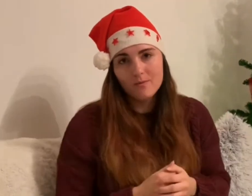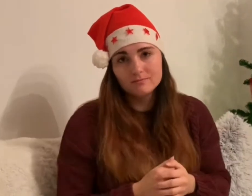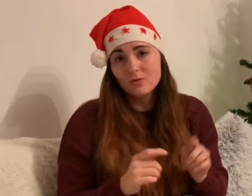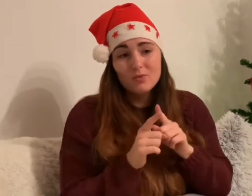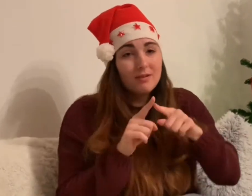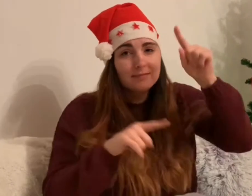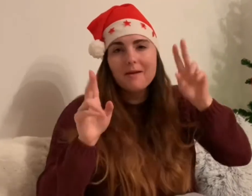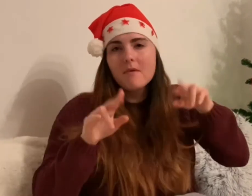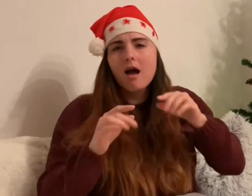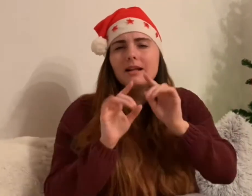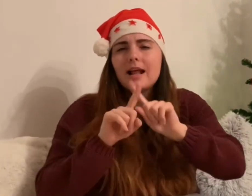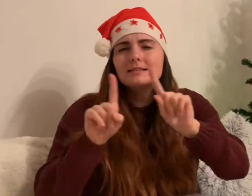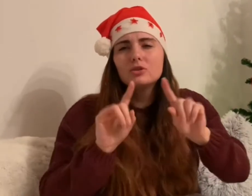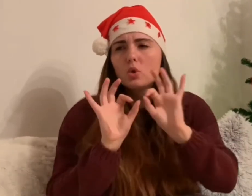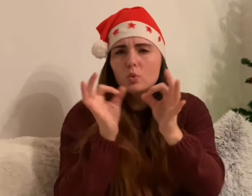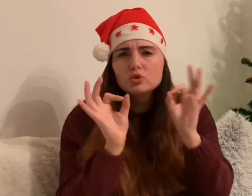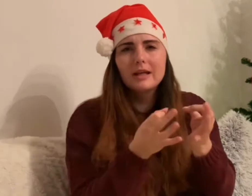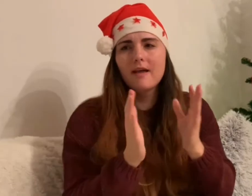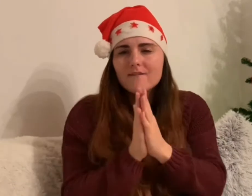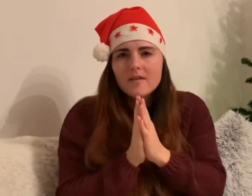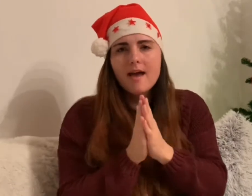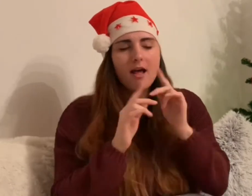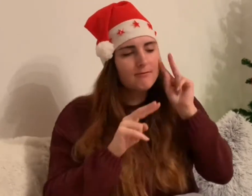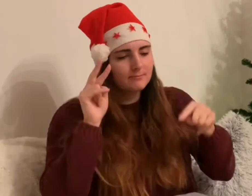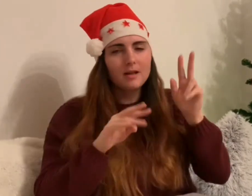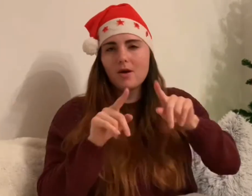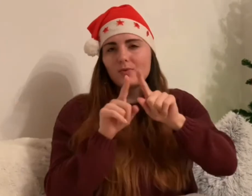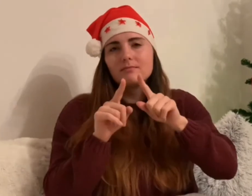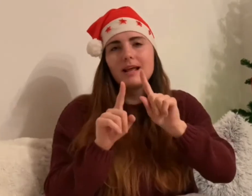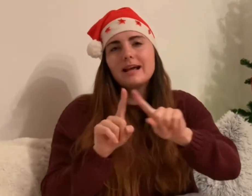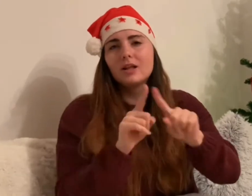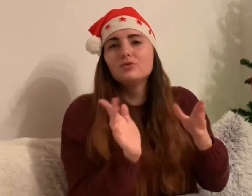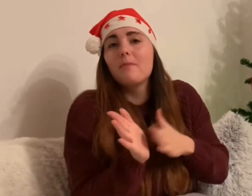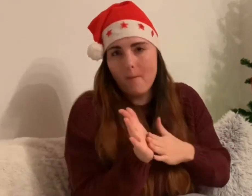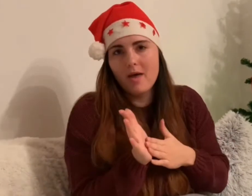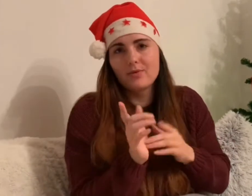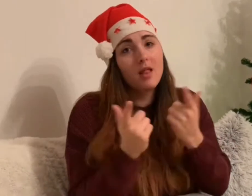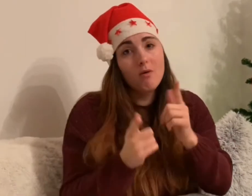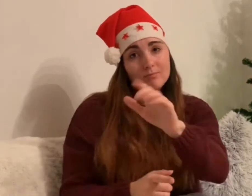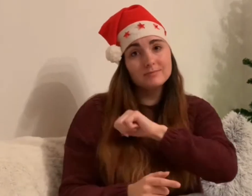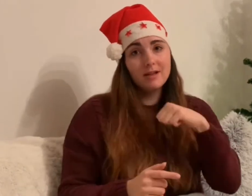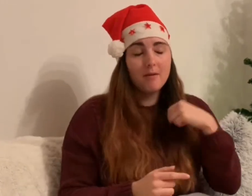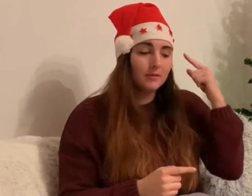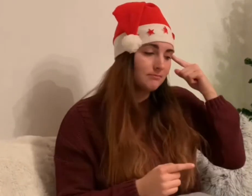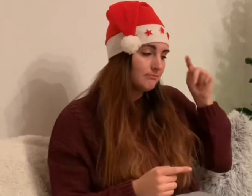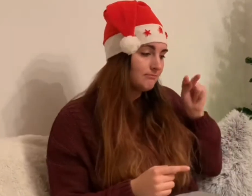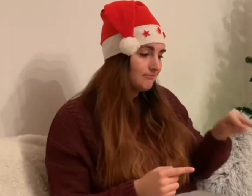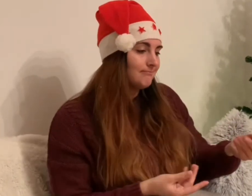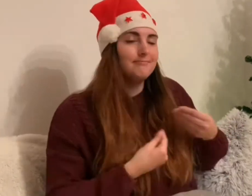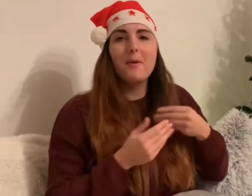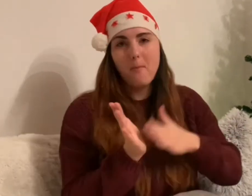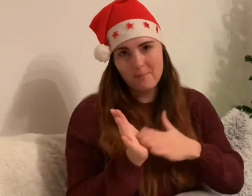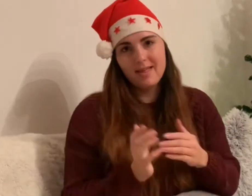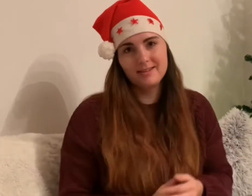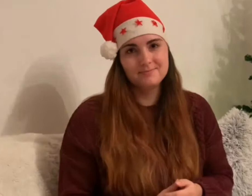Pomen je lahko različen na podlagi vere [krščanske simbolike] ali si jih pa lahko razlagate po svoje, v skladu z družinsko tradicijo.